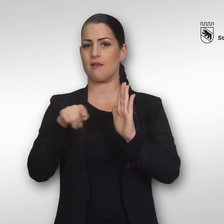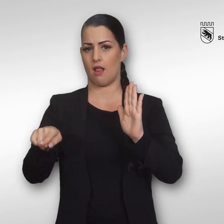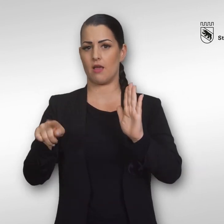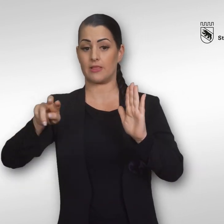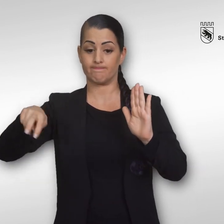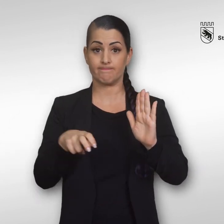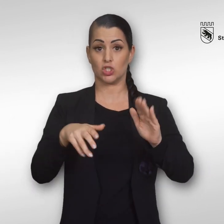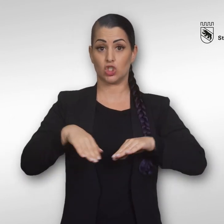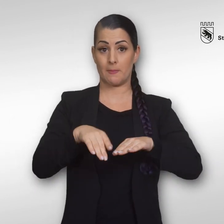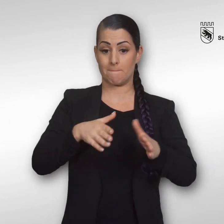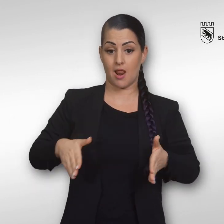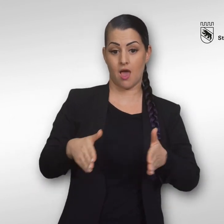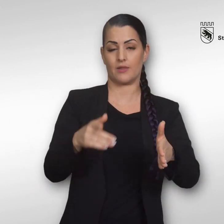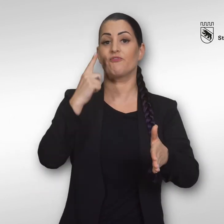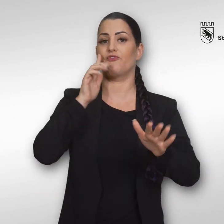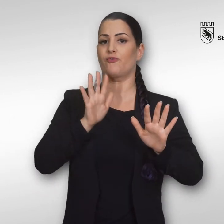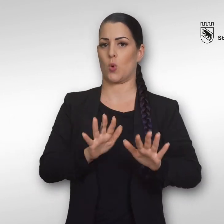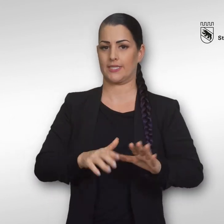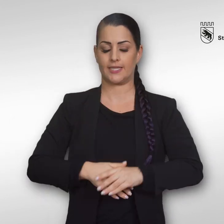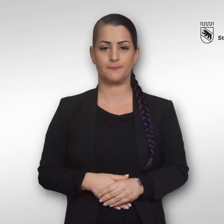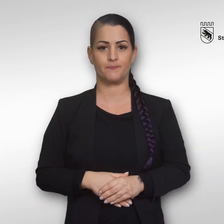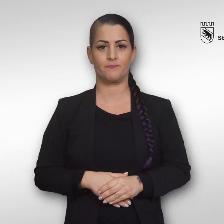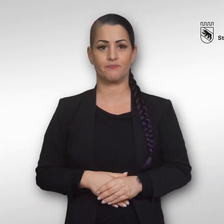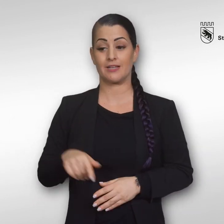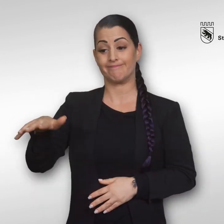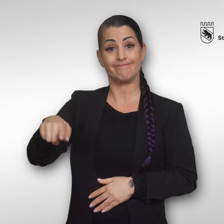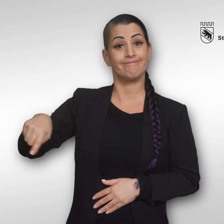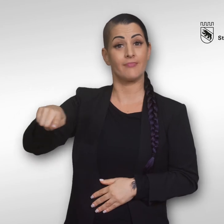Aber auch hier gilt: Vorsicht beim Schwimmen in der Aare.